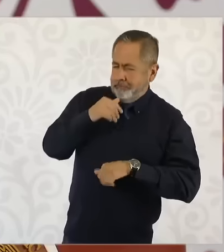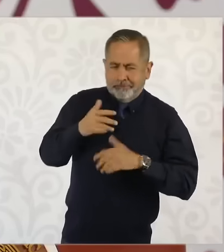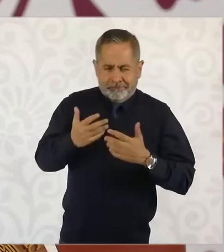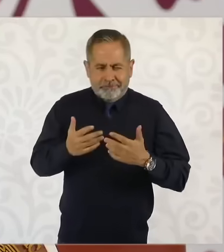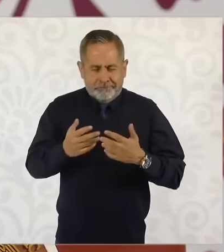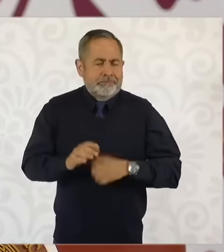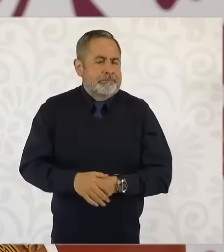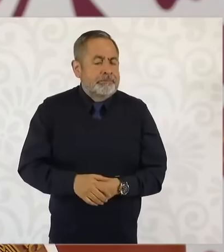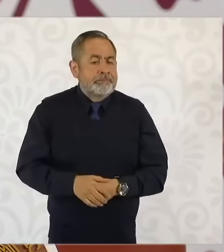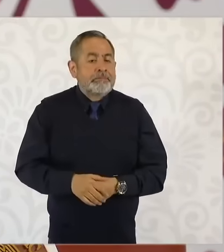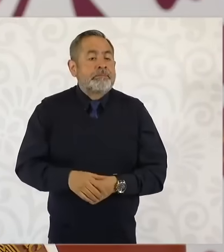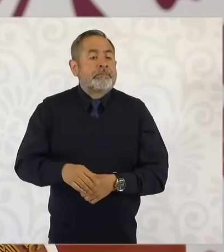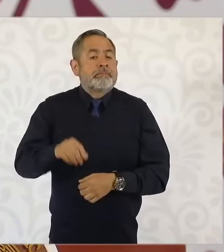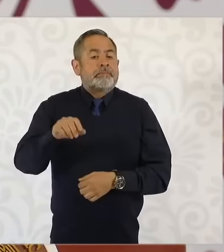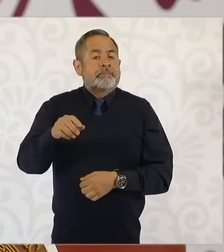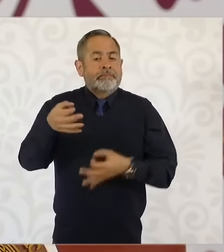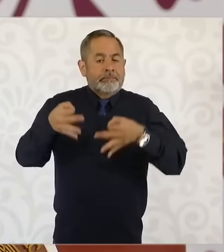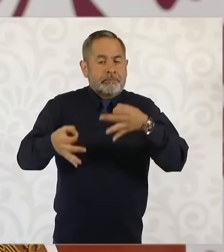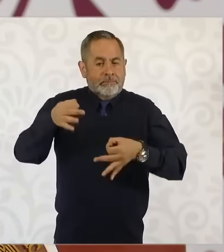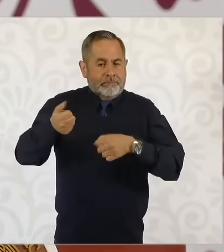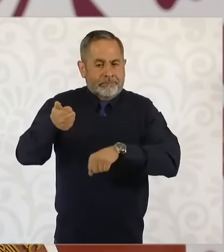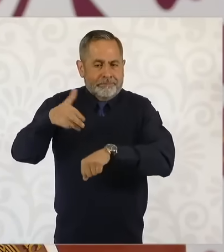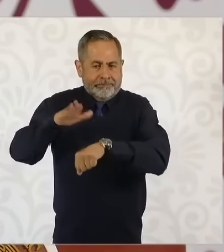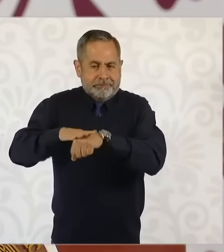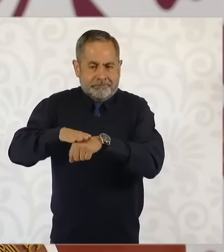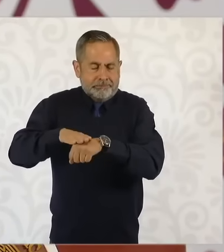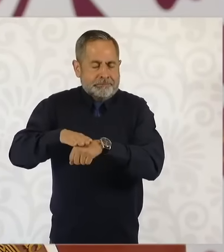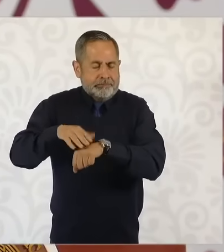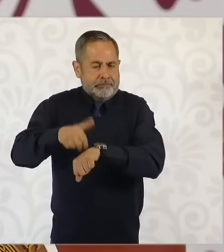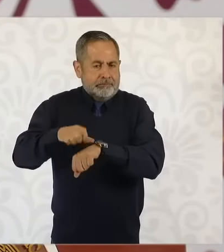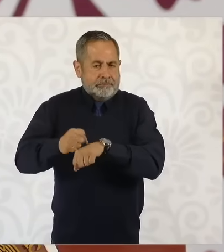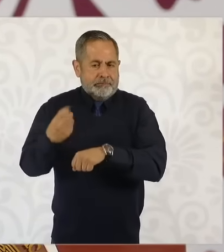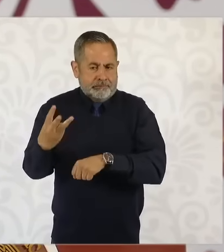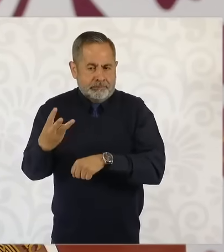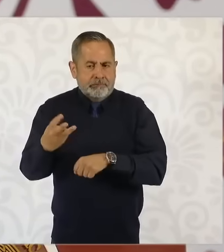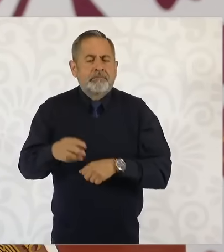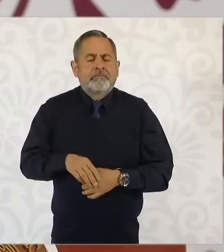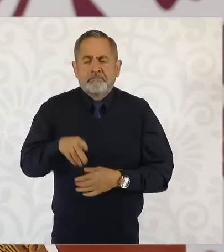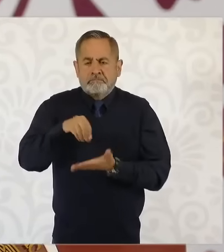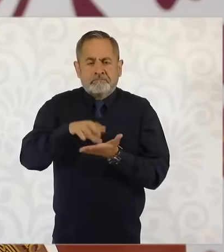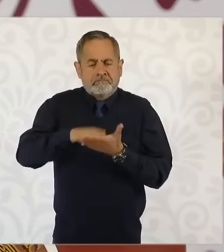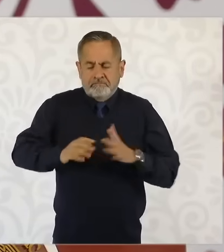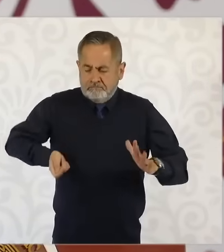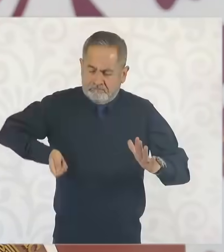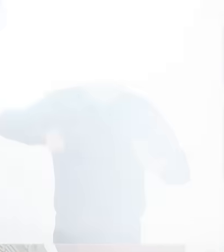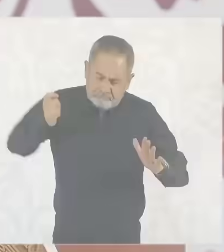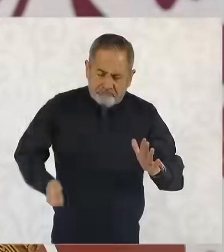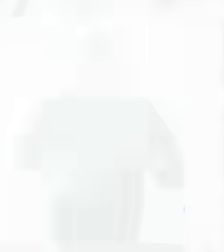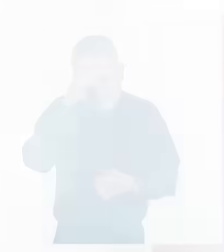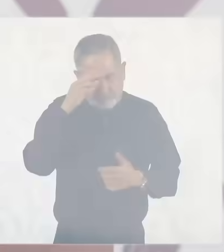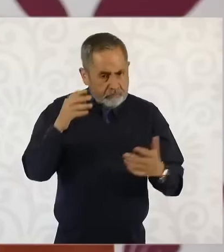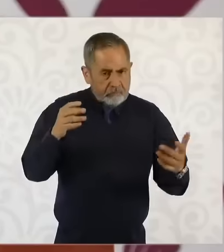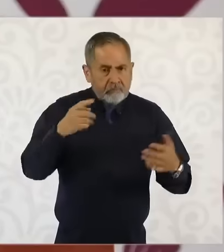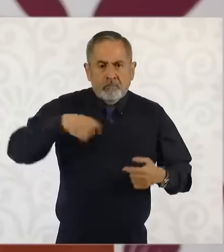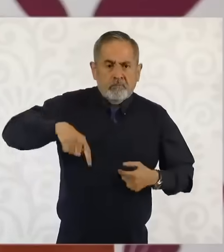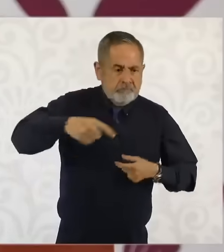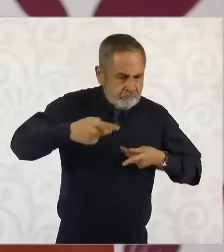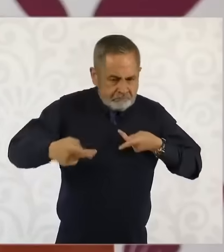el titular de la Unidad de Inteligencia Financiera WIF Pablo Gómez y la presidenta de México Claudia